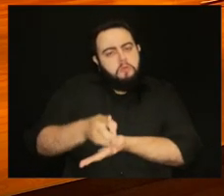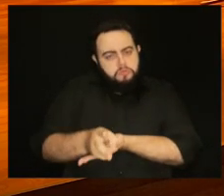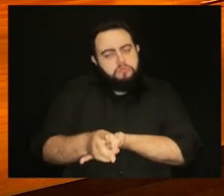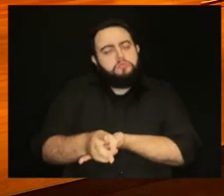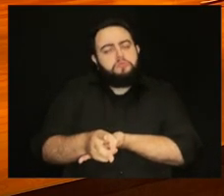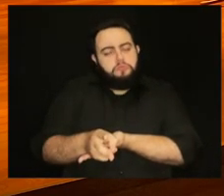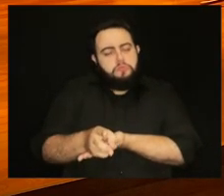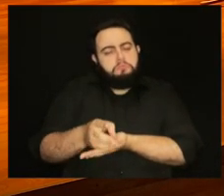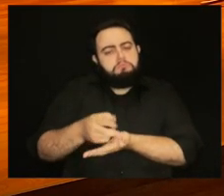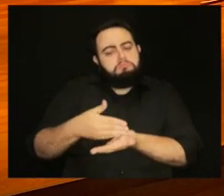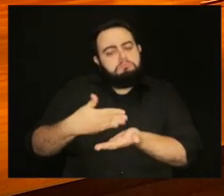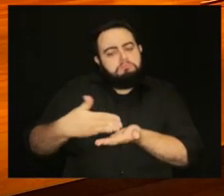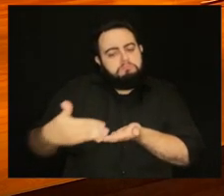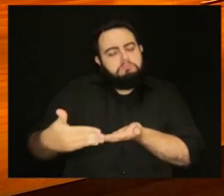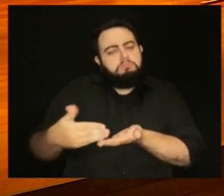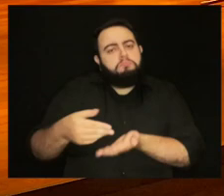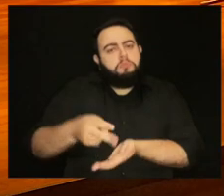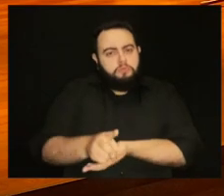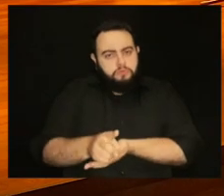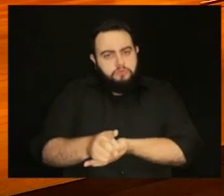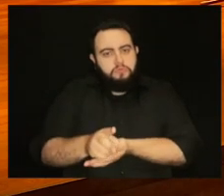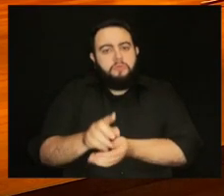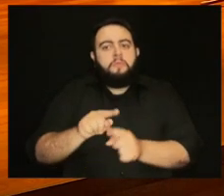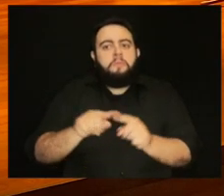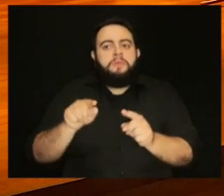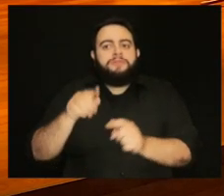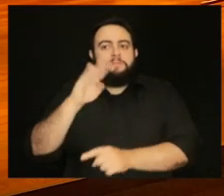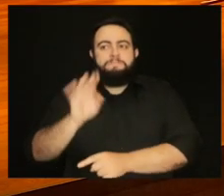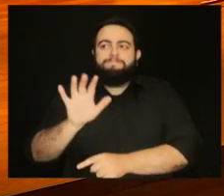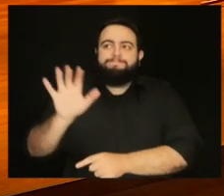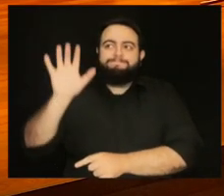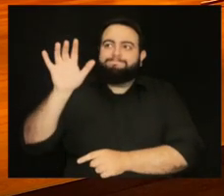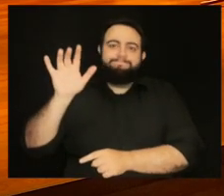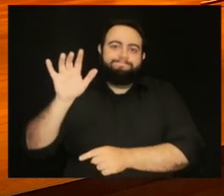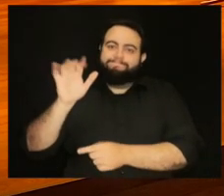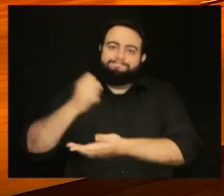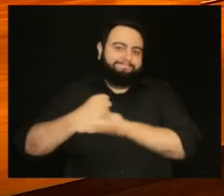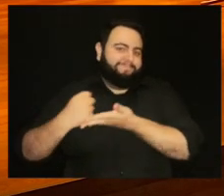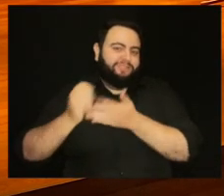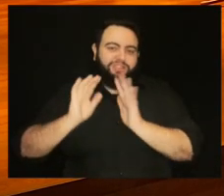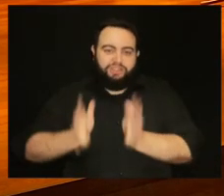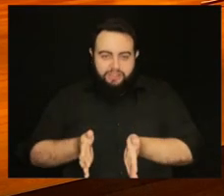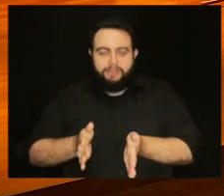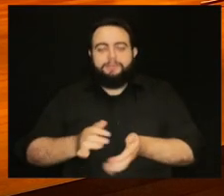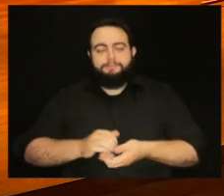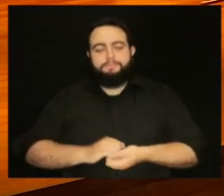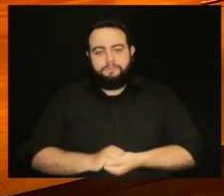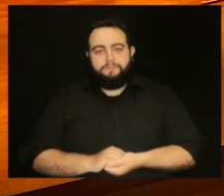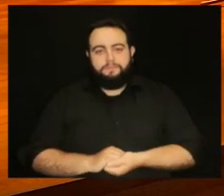se compunha mais Habaneras no resto do Brasil. Esse vai ser um primeiro diferencial. Por volta dos anos